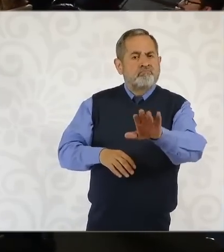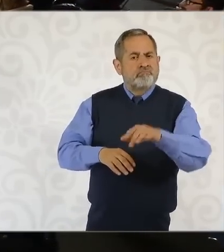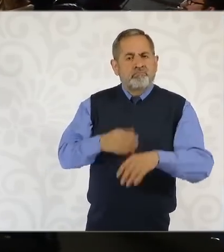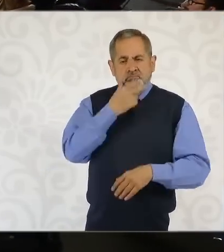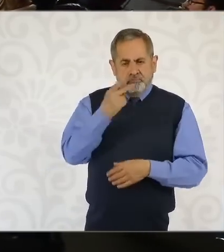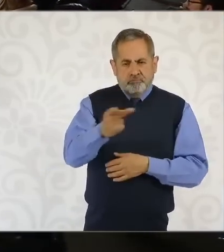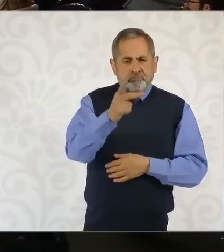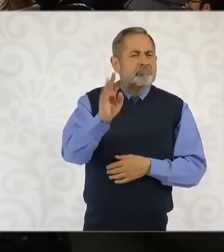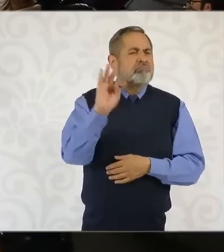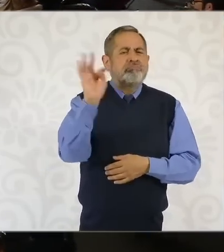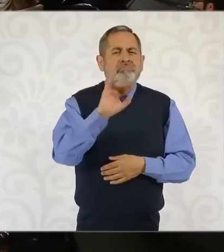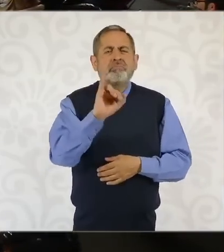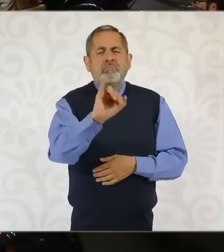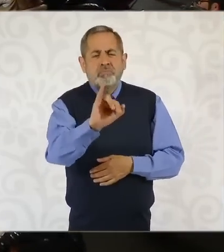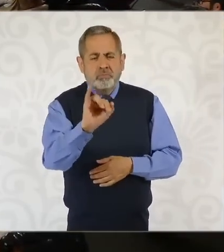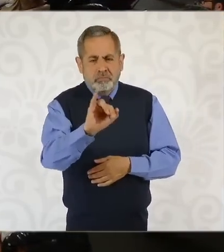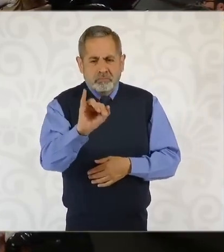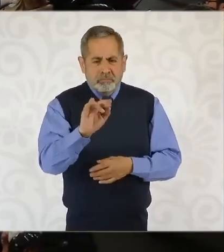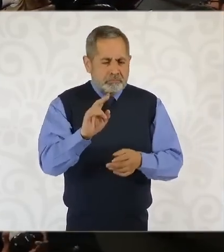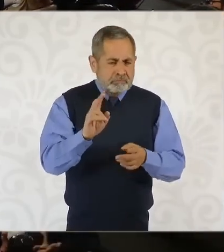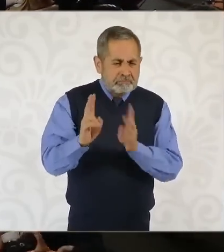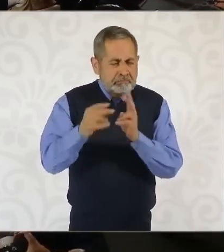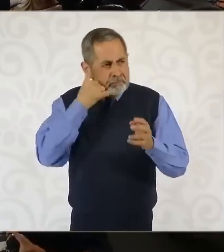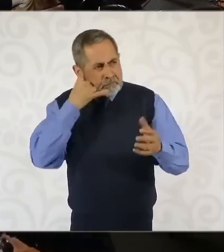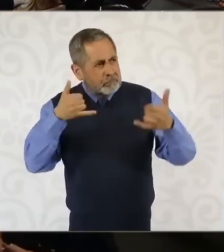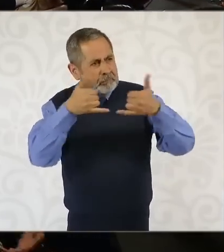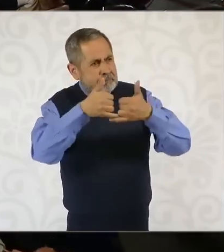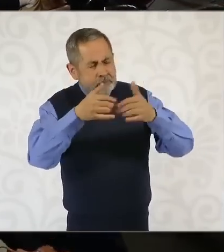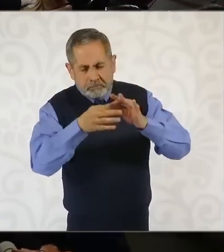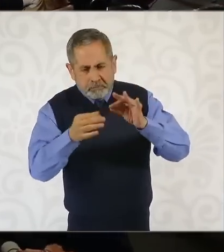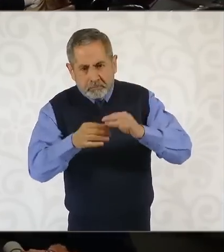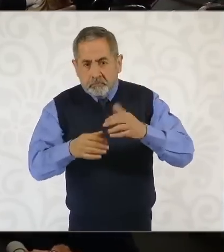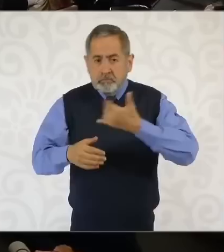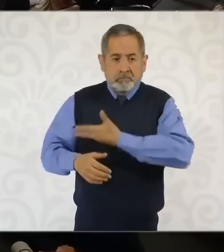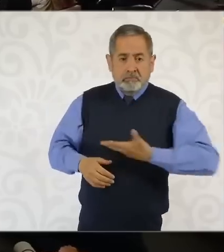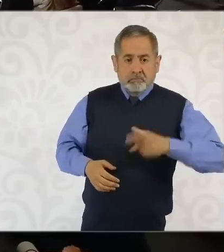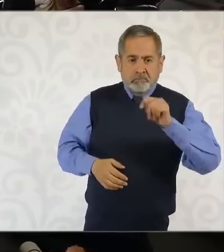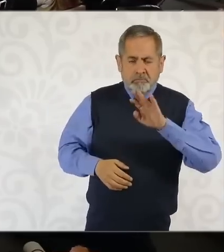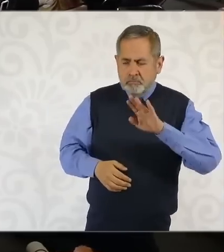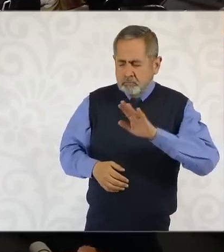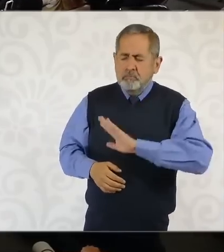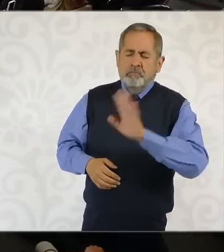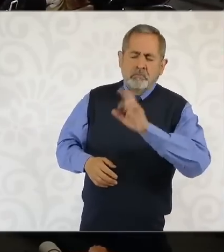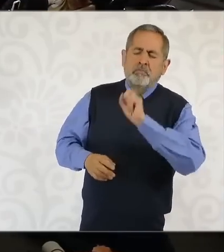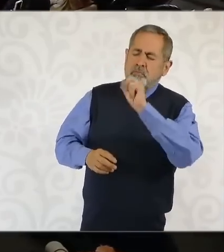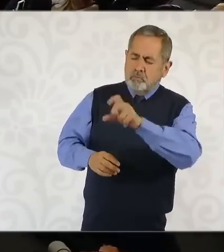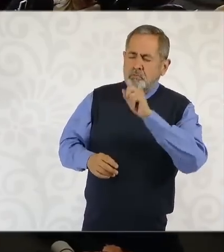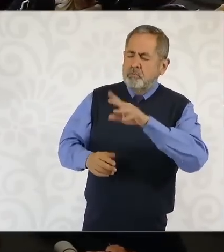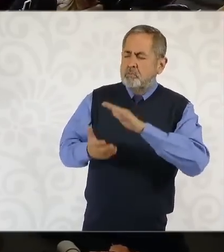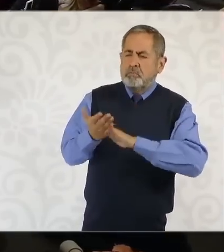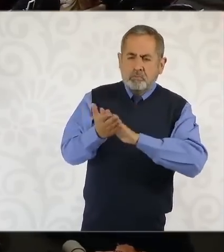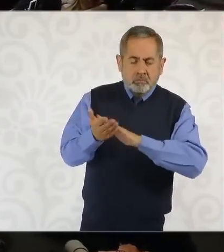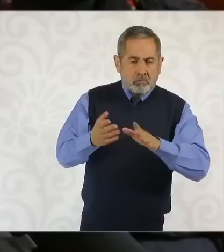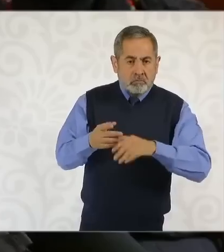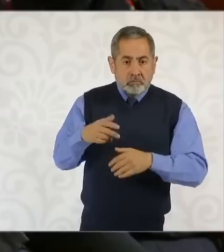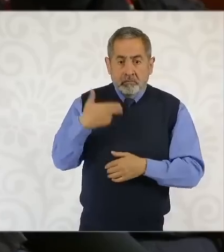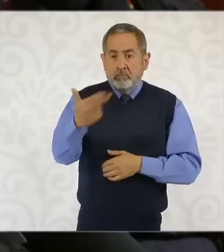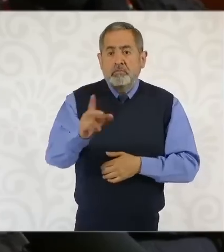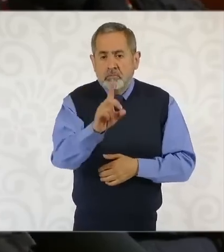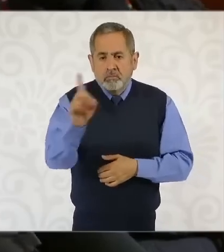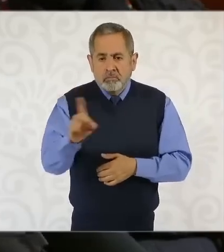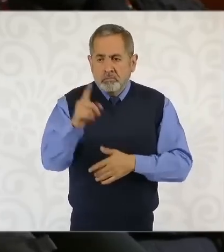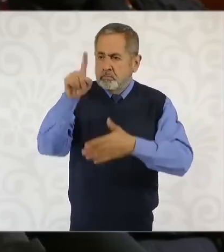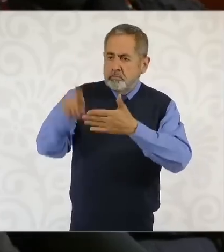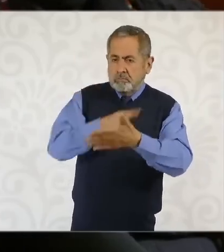los aranceles y esto eh la la convocatoria del domingo se cancelaría vamos a ver cómo está Yo